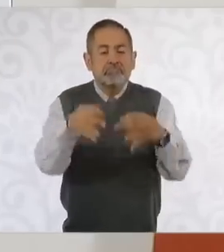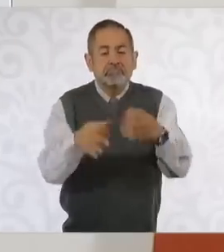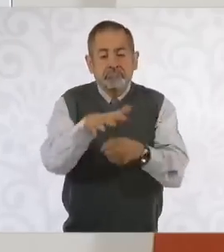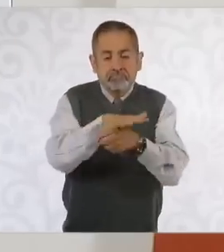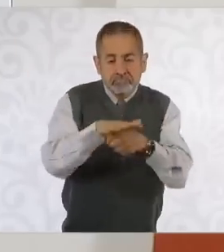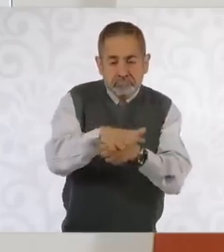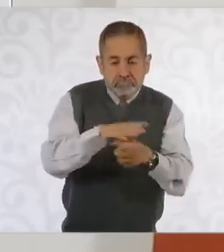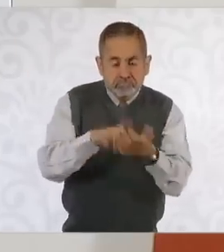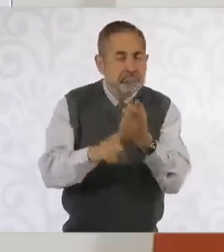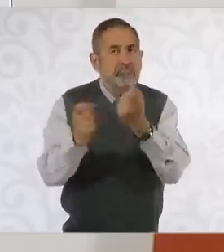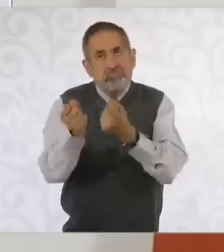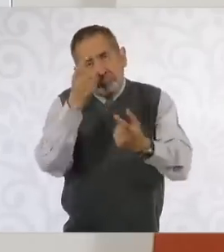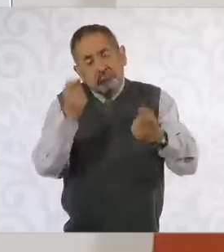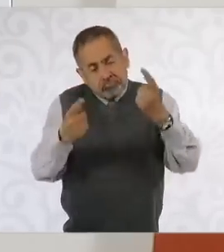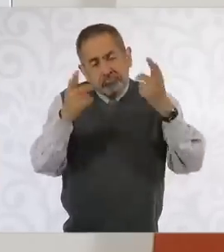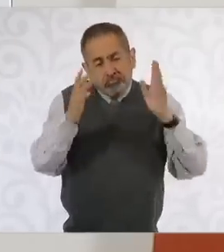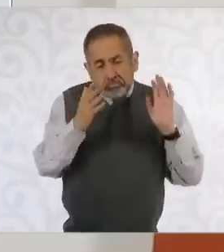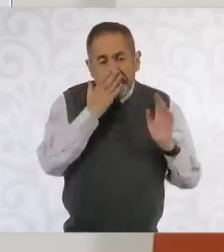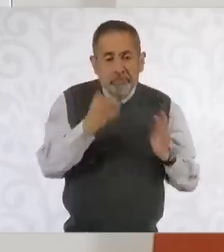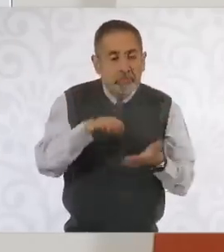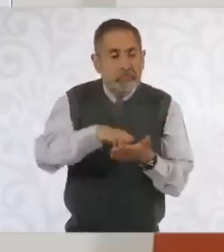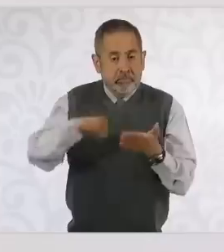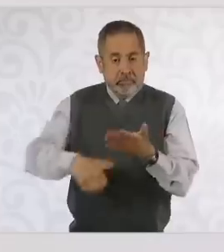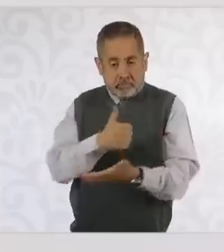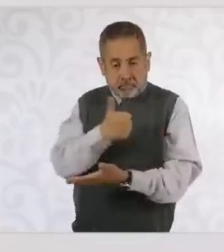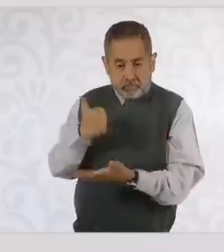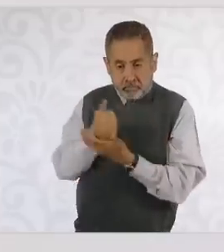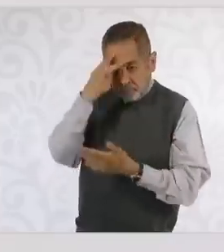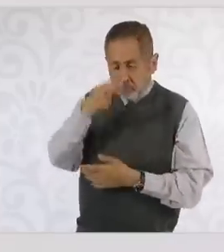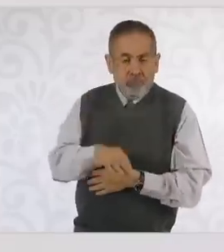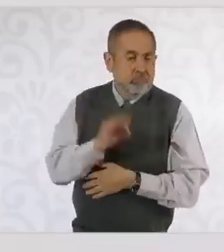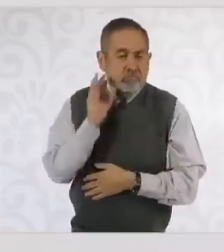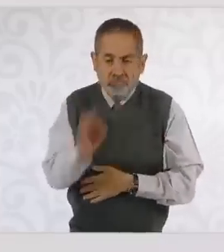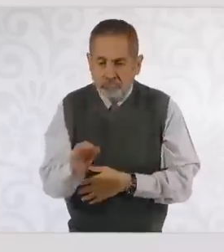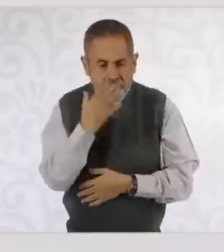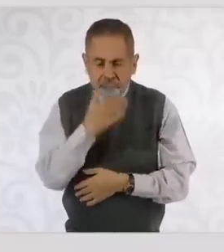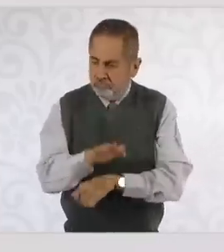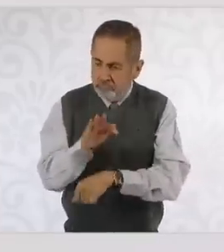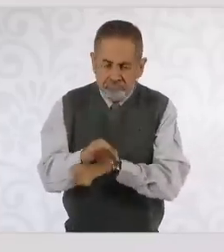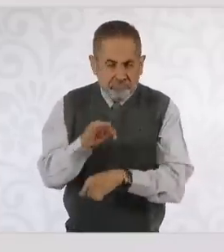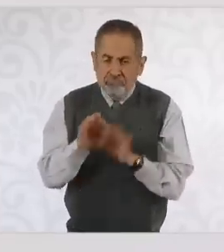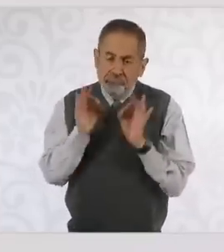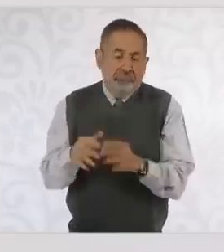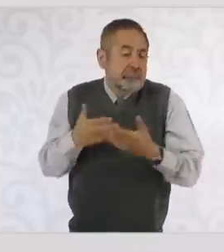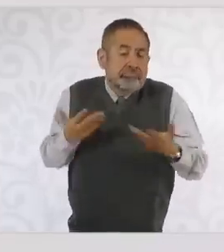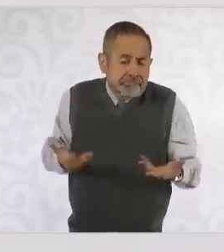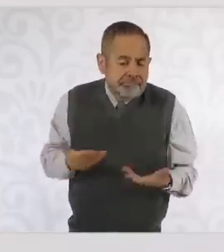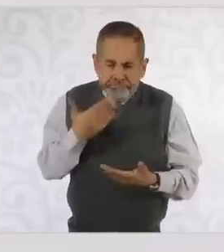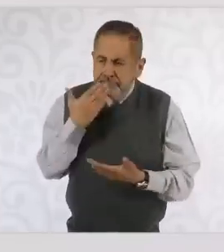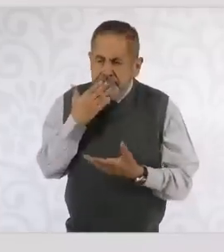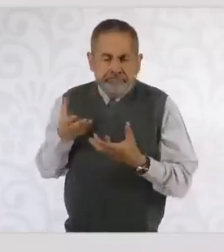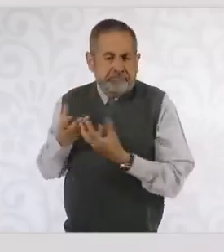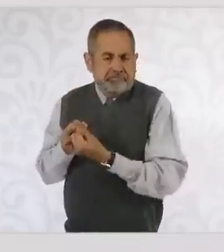en algunos casos como la Ciudad de México por ejemplo ha dado resultados Entonces se trabaja